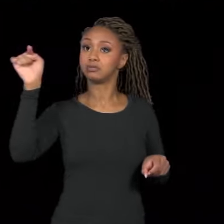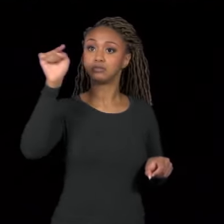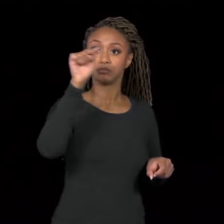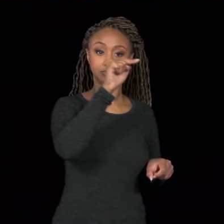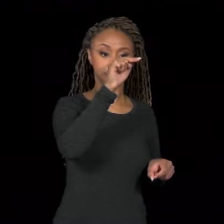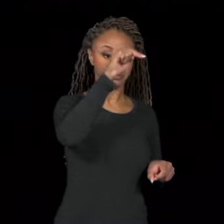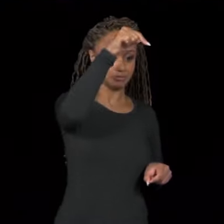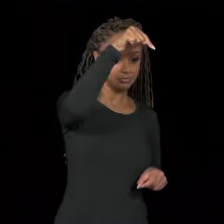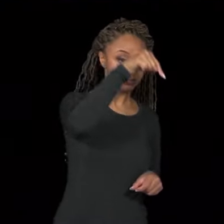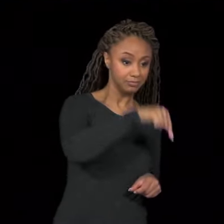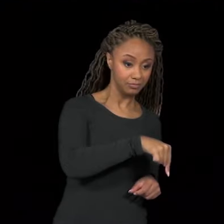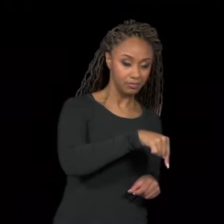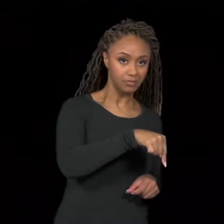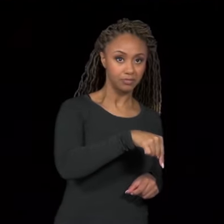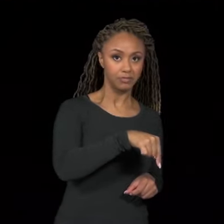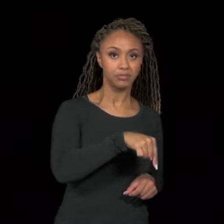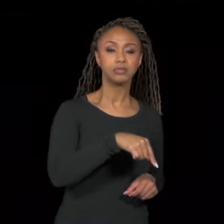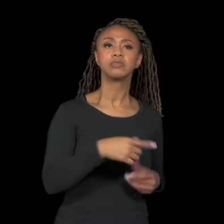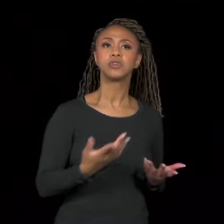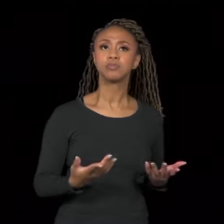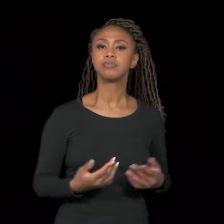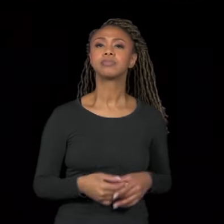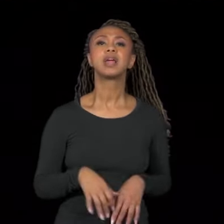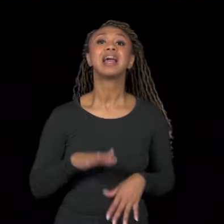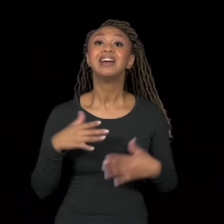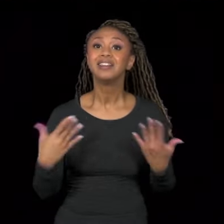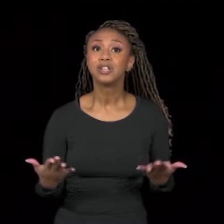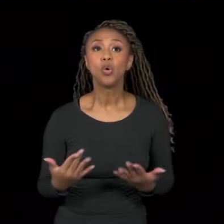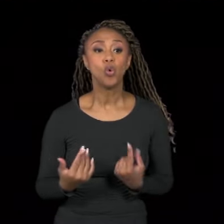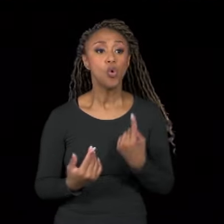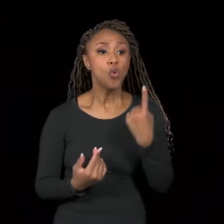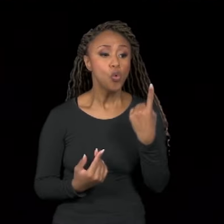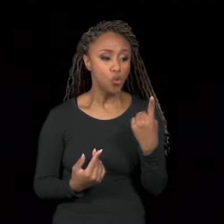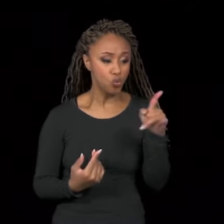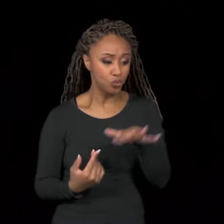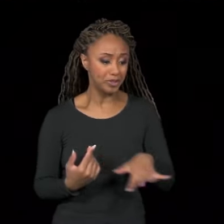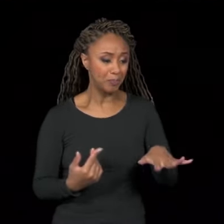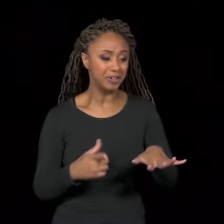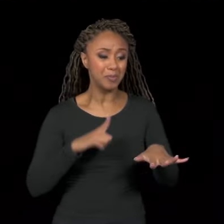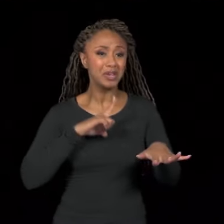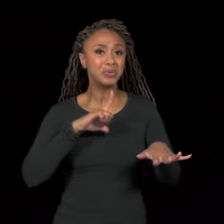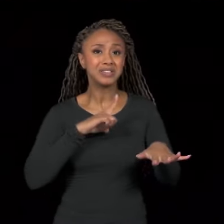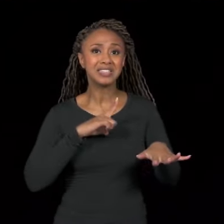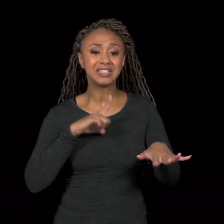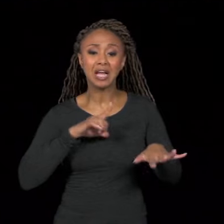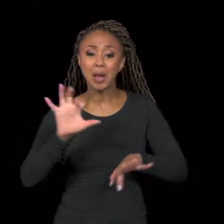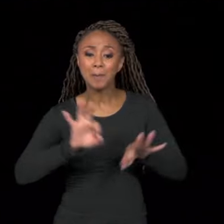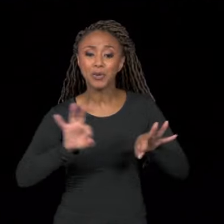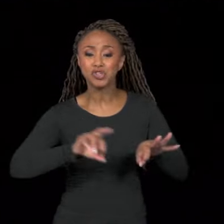DEPARTAMENTO VAI TER UM MONTE DE PROJETOS ATRELADOS A ELE, MAS CADA PROJETO DESSE VAI SER